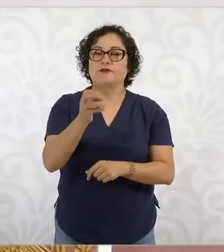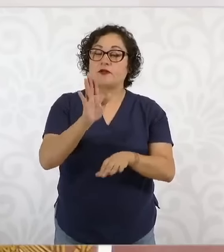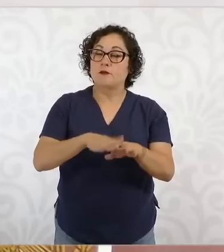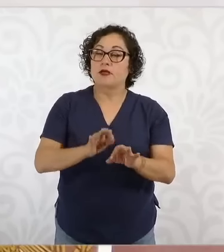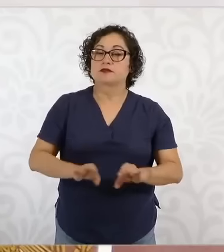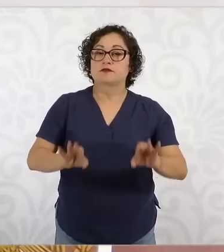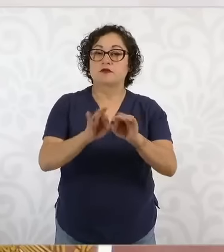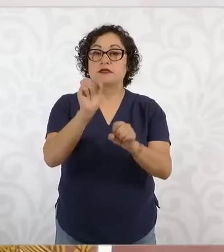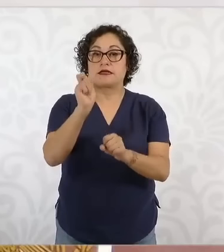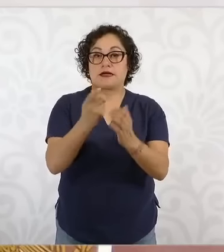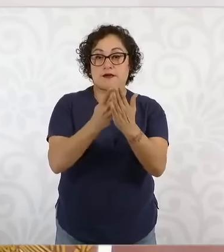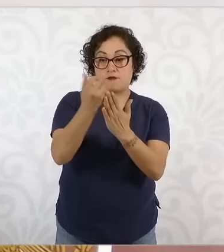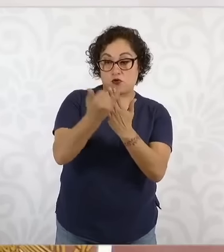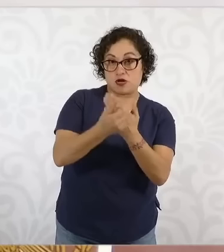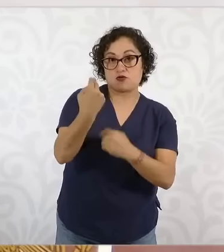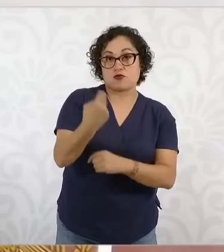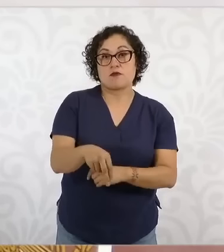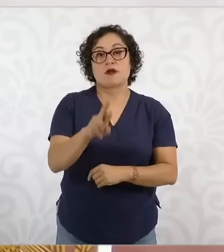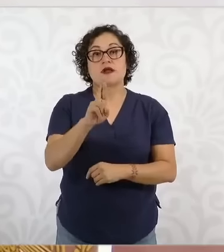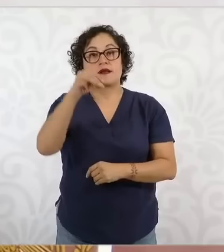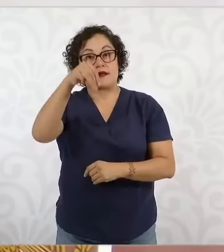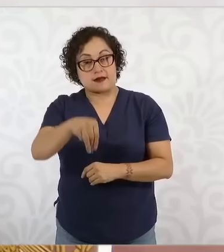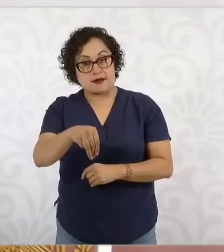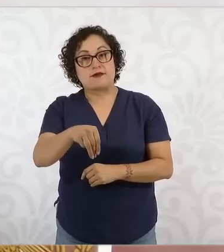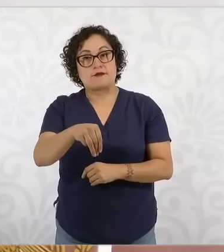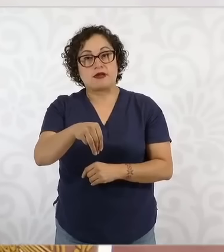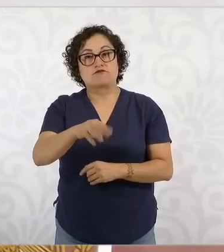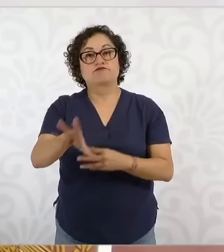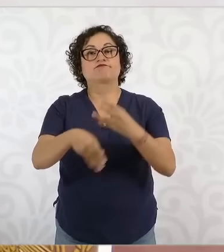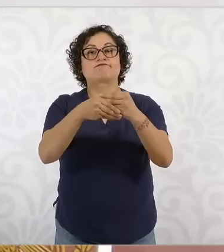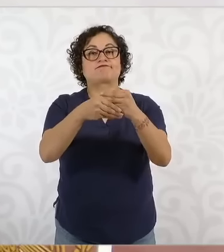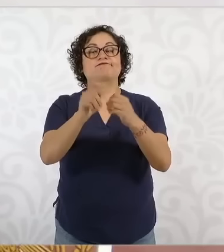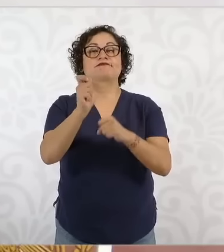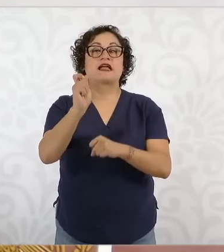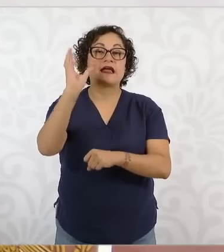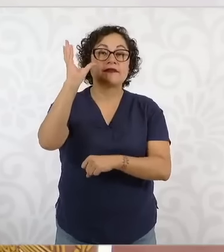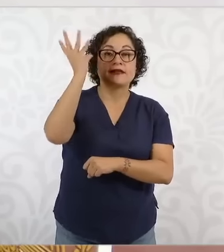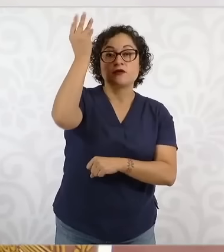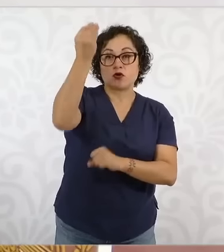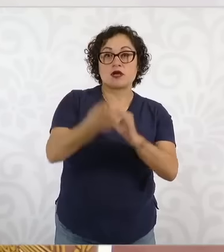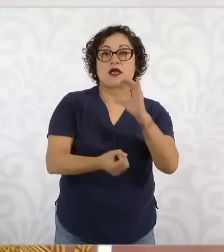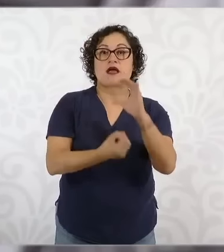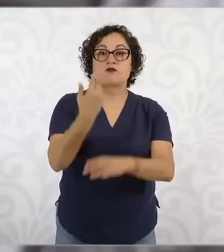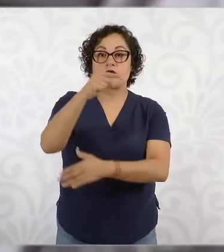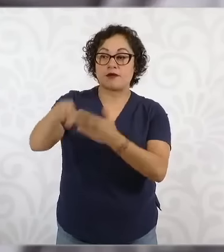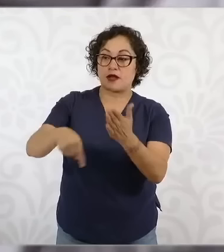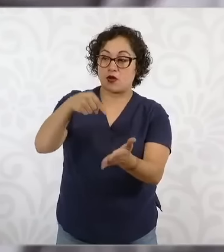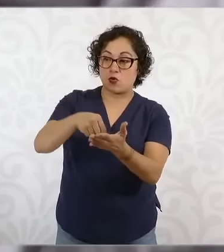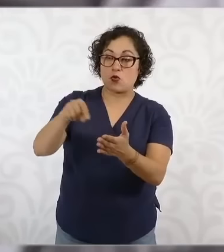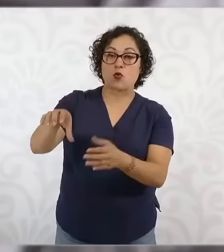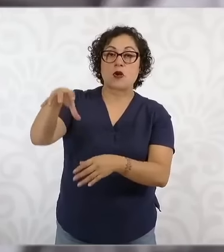proyecto RM inclusión de una nueva tecnología en Chicoén, en la central Chicoén 2, eh donde